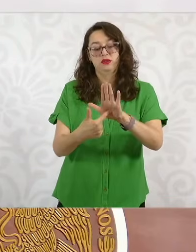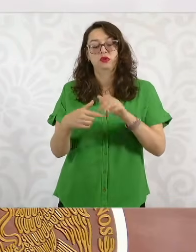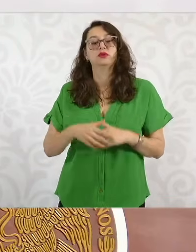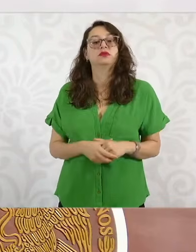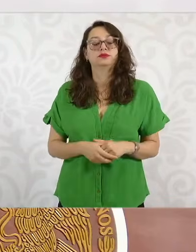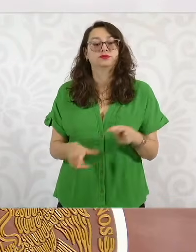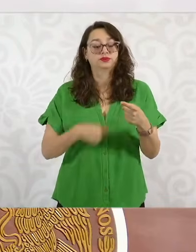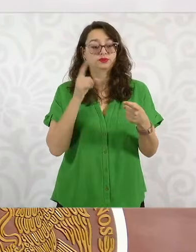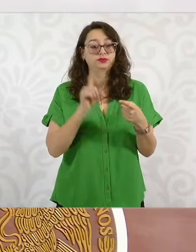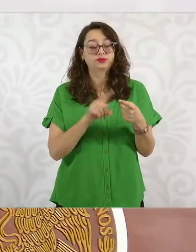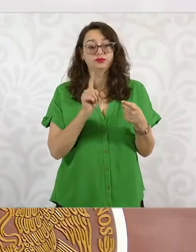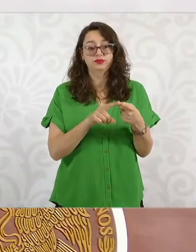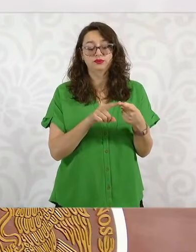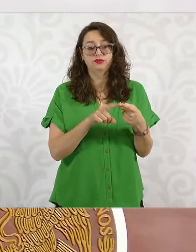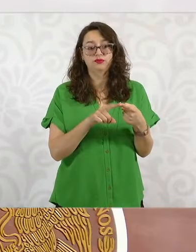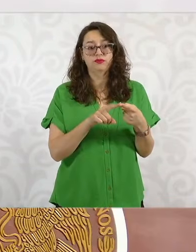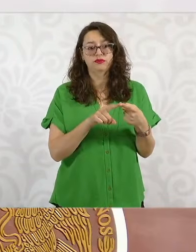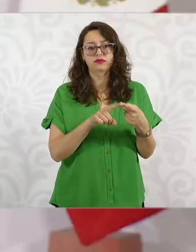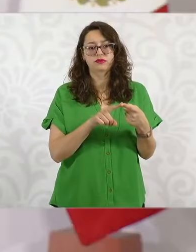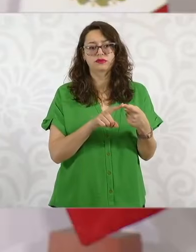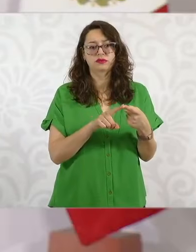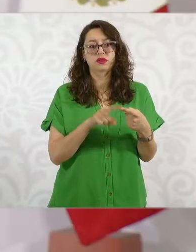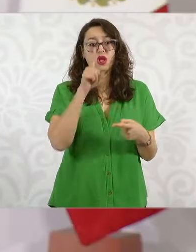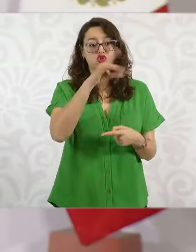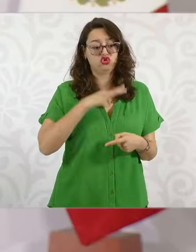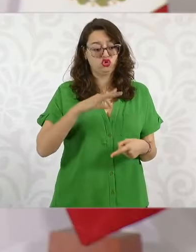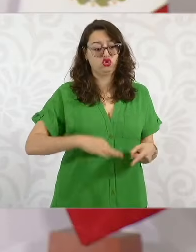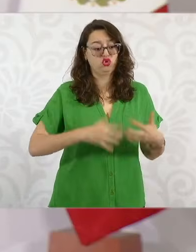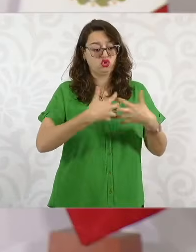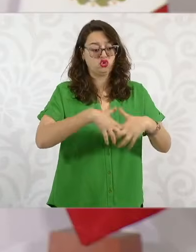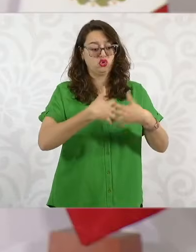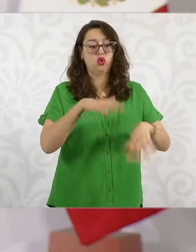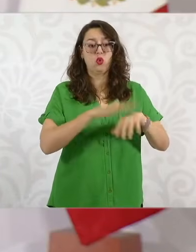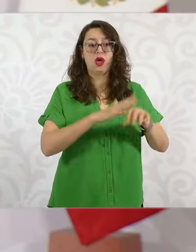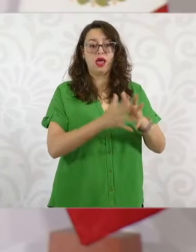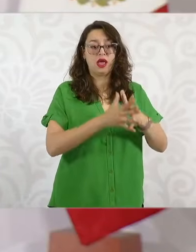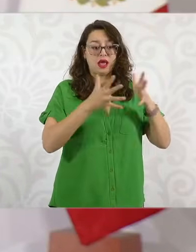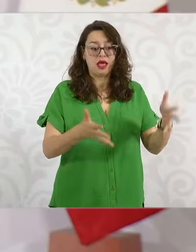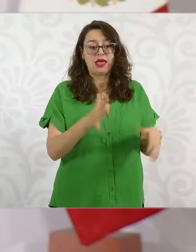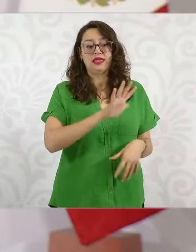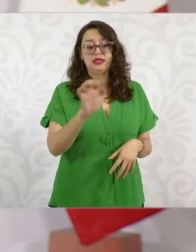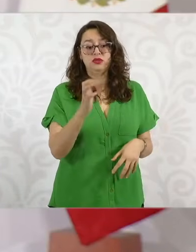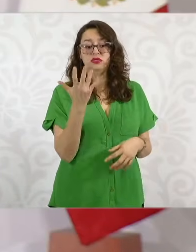de la planta productiva de Kenner en Toluca con una inversión adicional de 550 millones